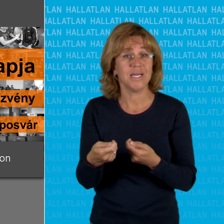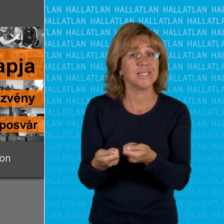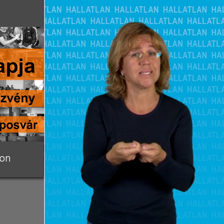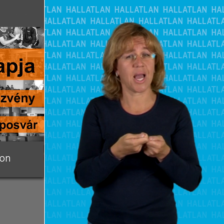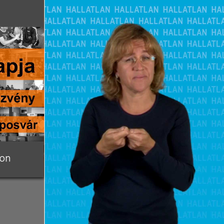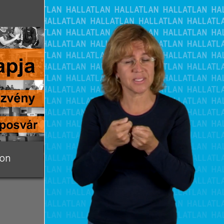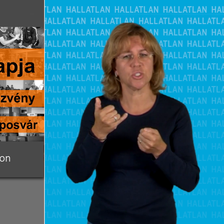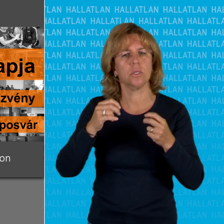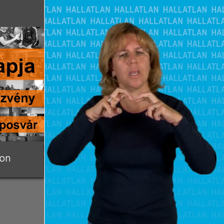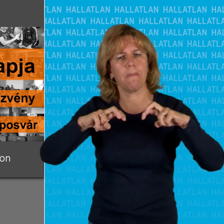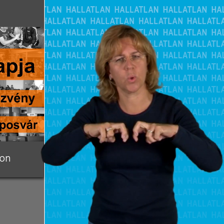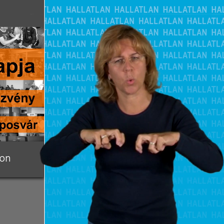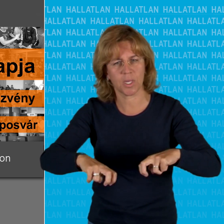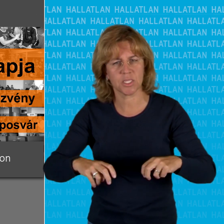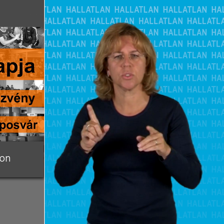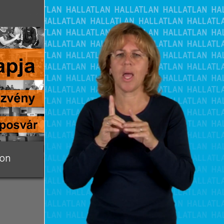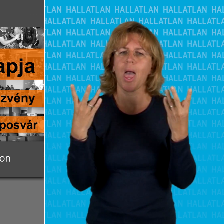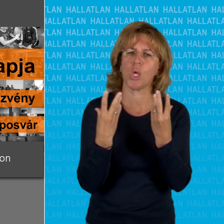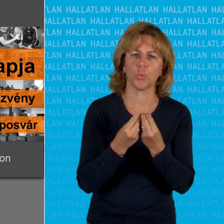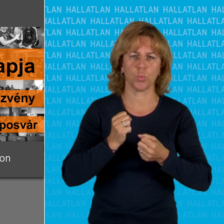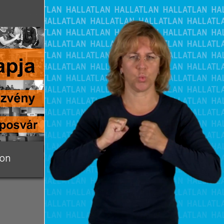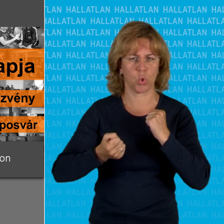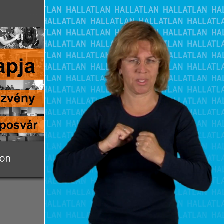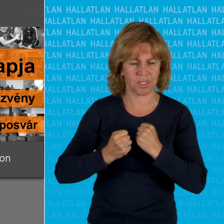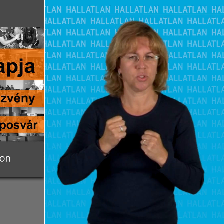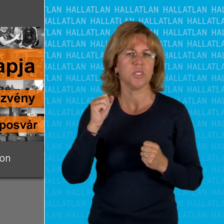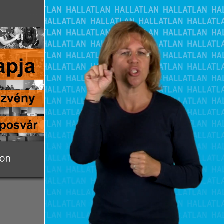A szervezésben és lebonyolításban együttműködnek